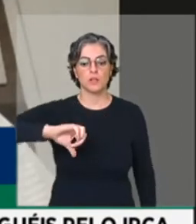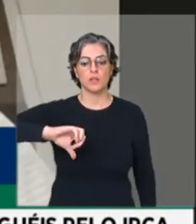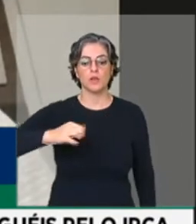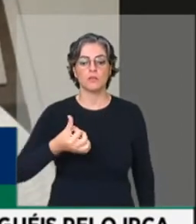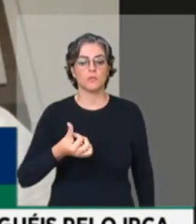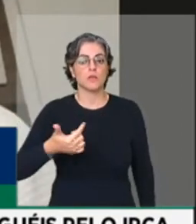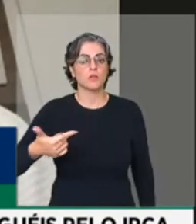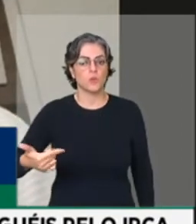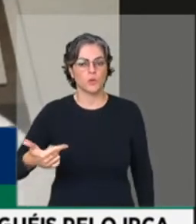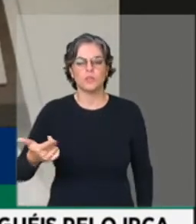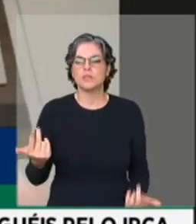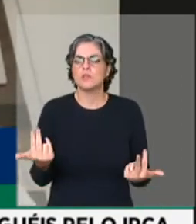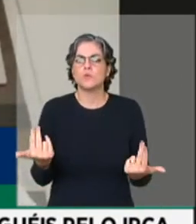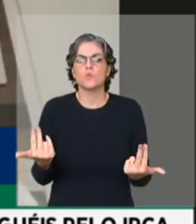ESSE PROJETO O PL 962... MESMO TEOR, MESMO TEOR. PARECE É